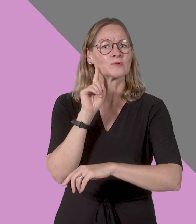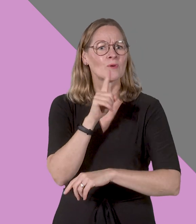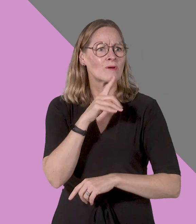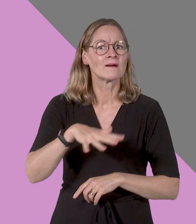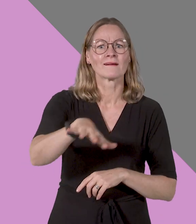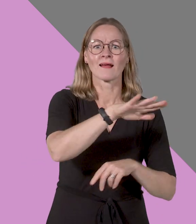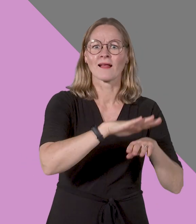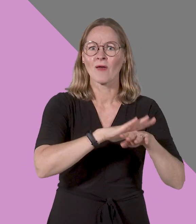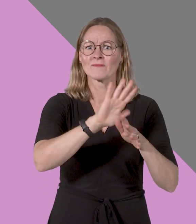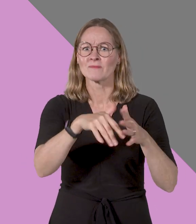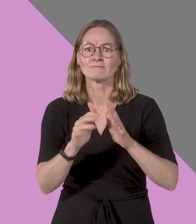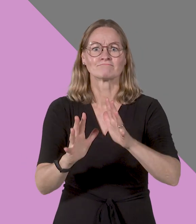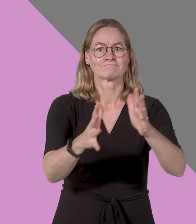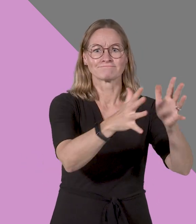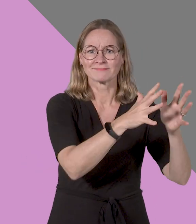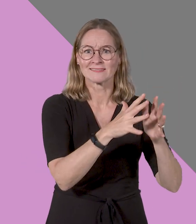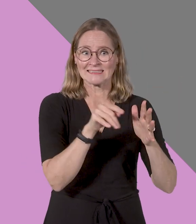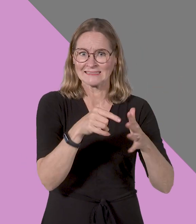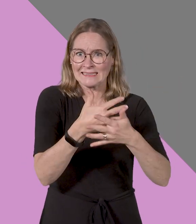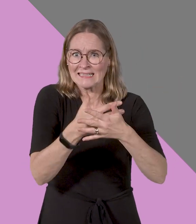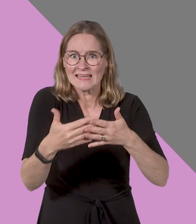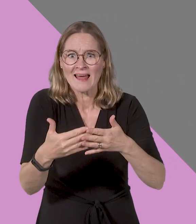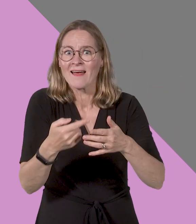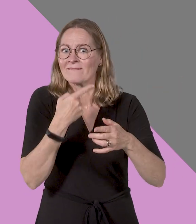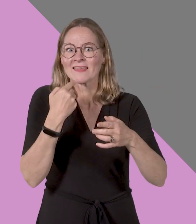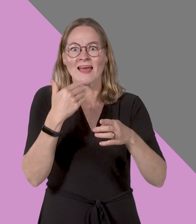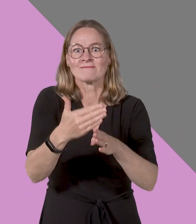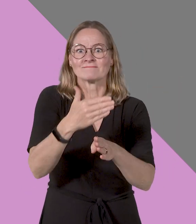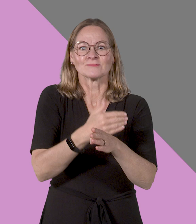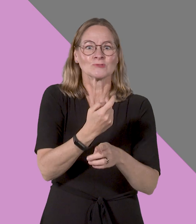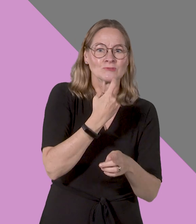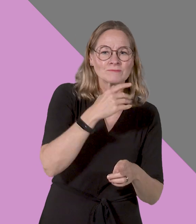jolloin kieli ei ollut vielä jakautunut suomalaiseksi -